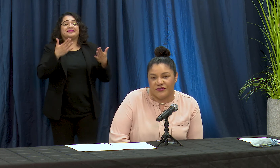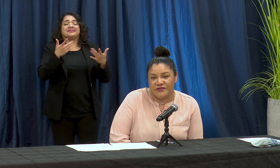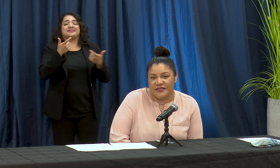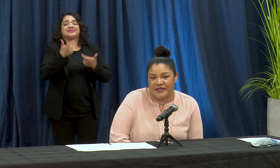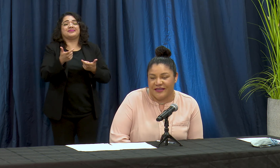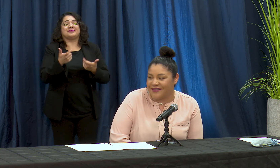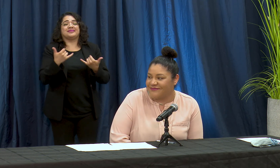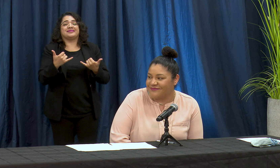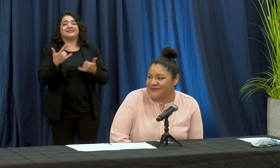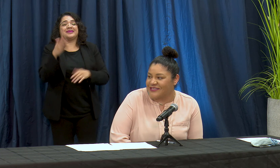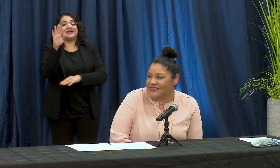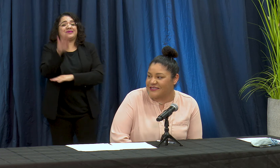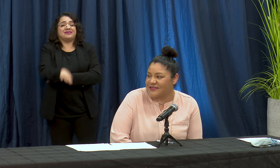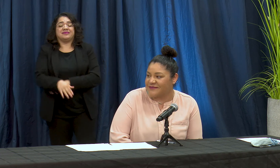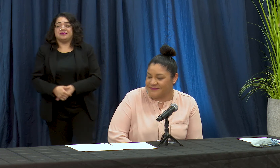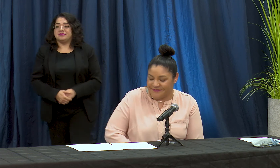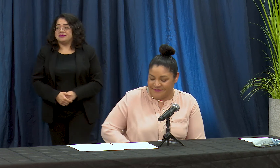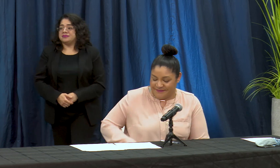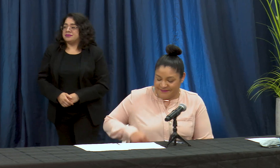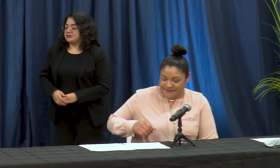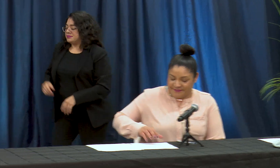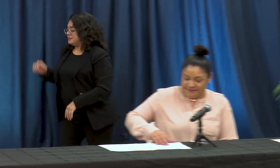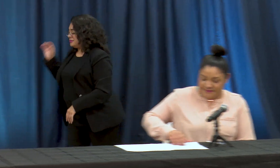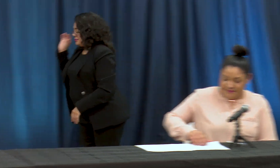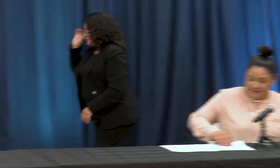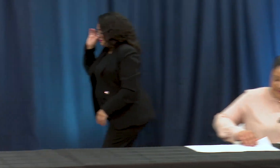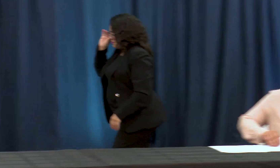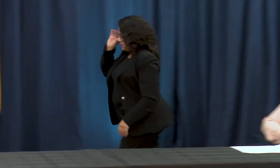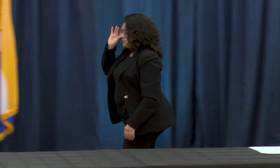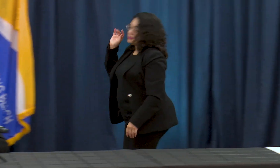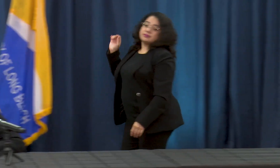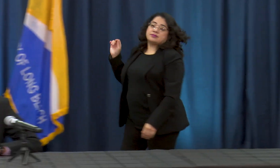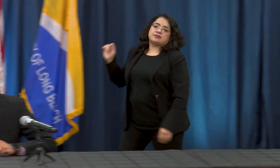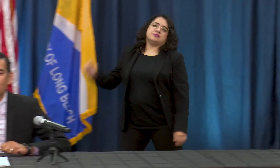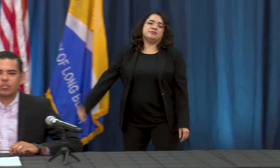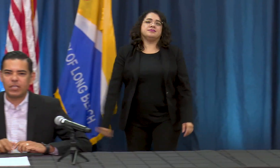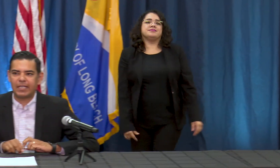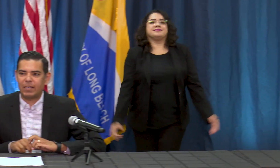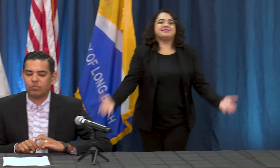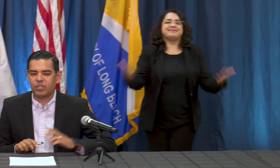y muchos Gracias tambien and just thank everybody for watching and we'll